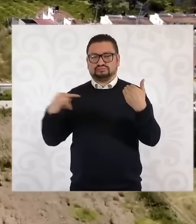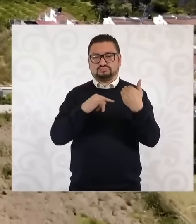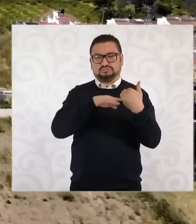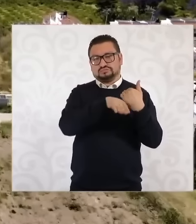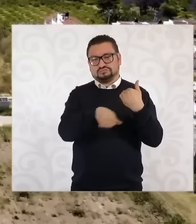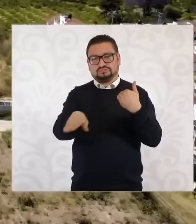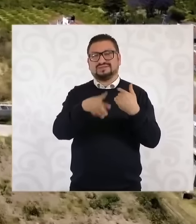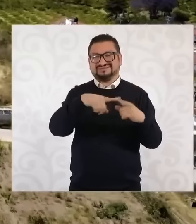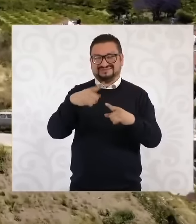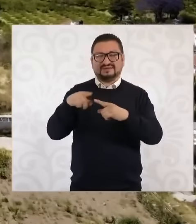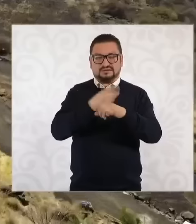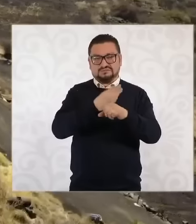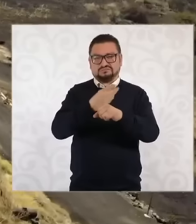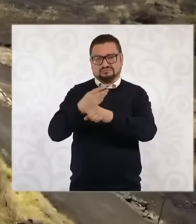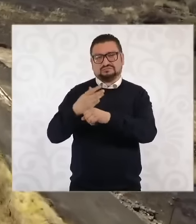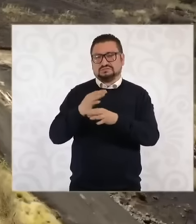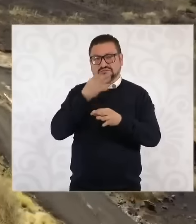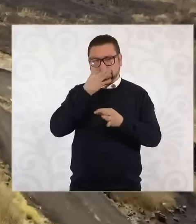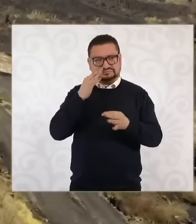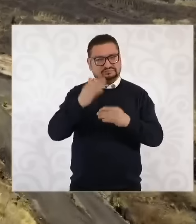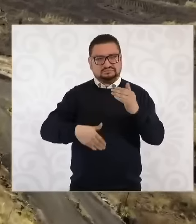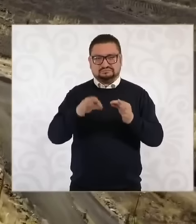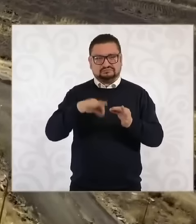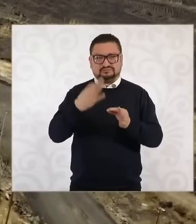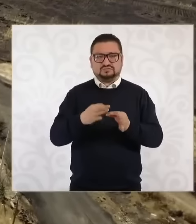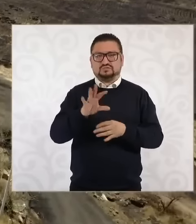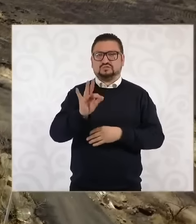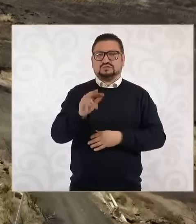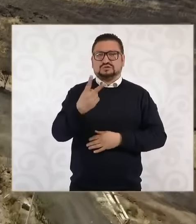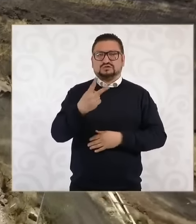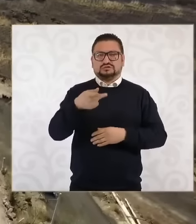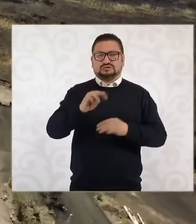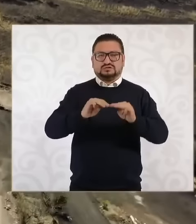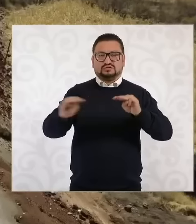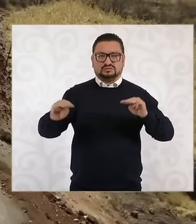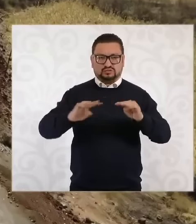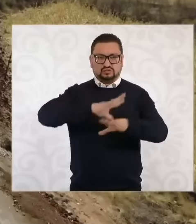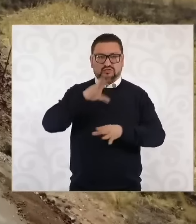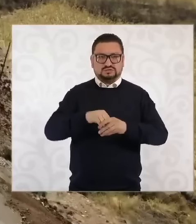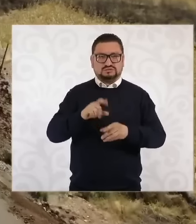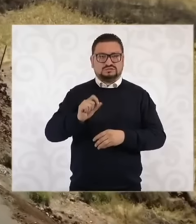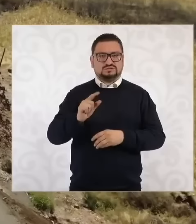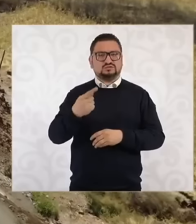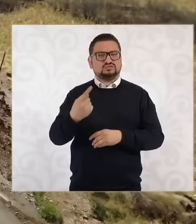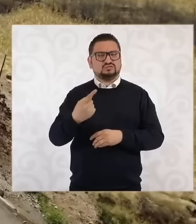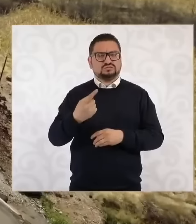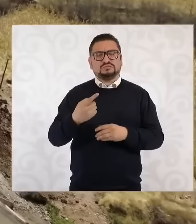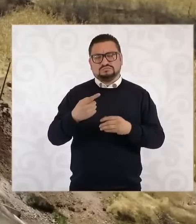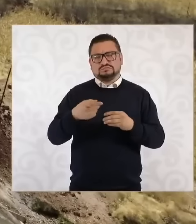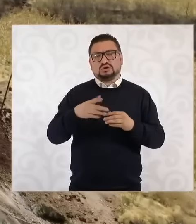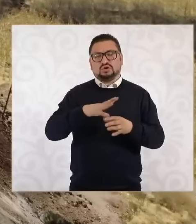pero ya prácticamente está concluida. Son 42 km de 71 que están terminados y estaremos concluyendo